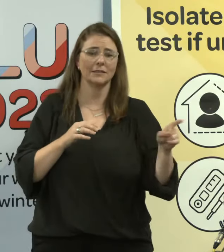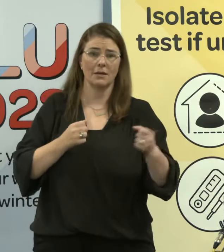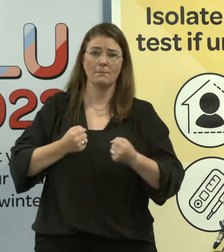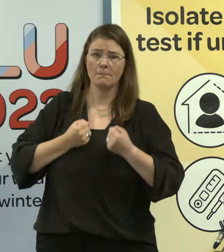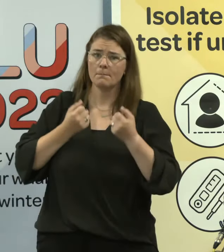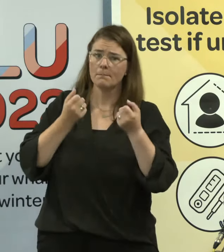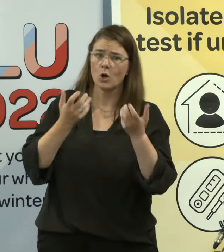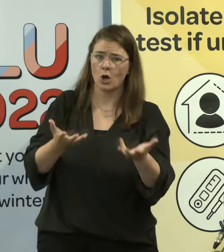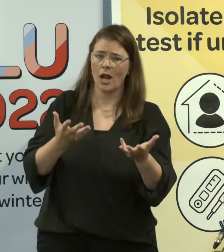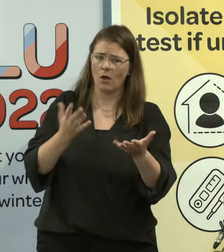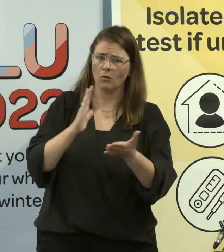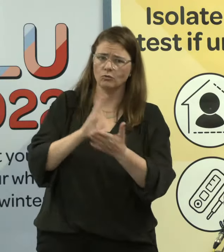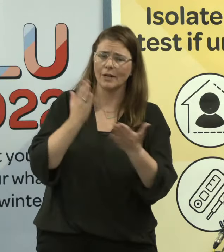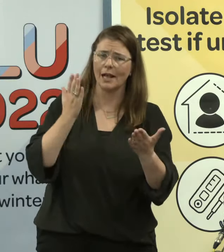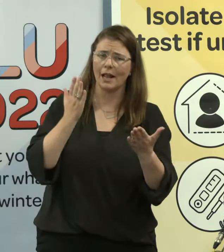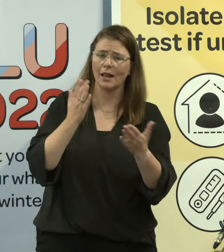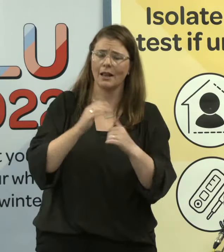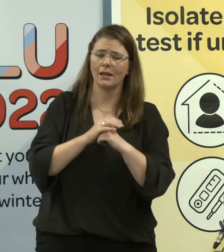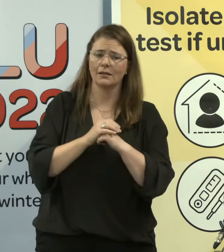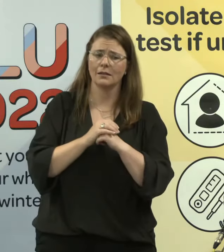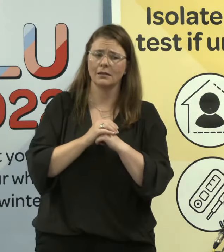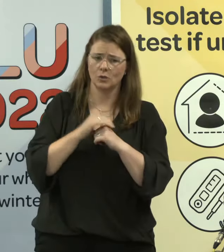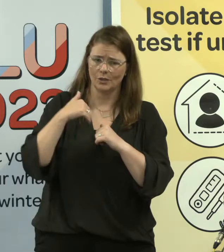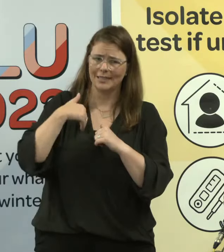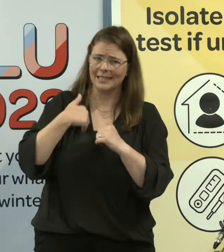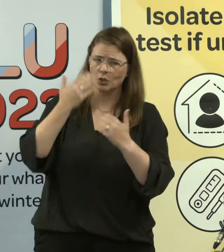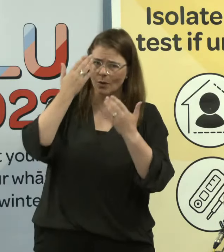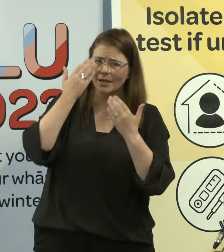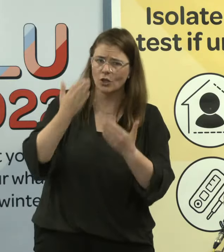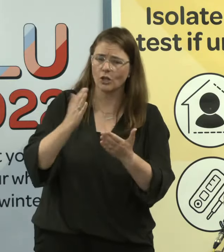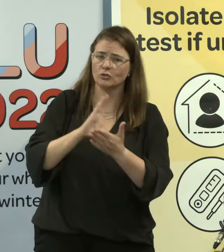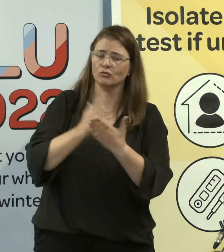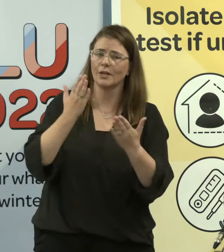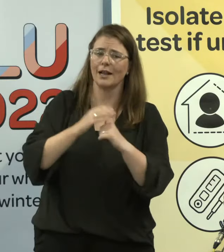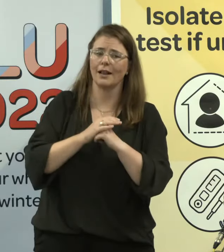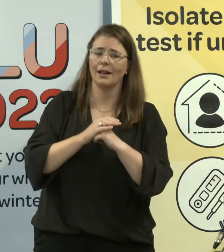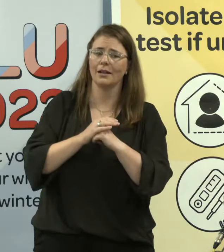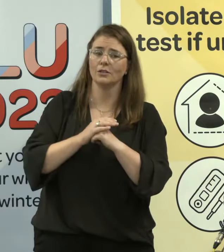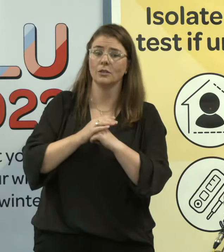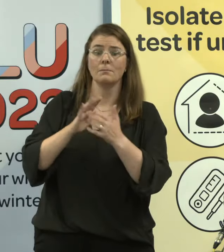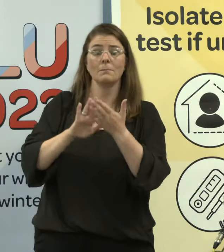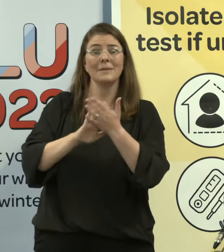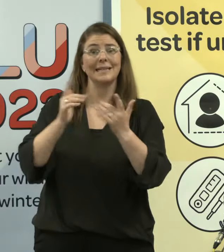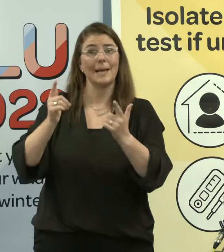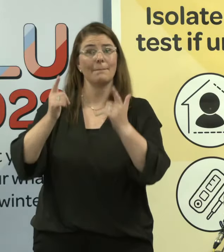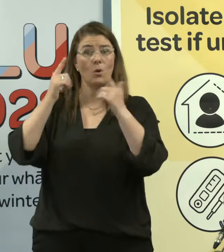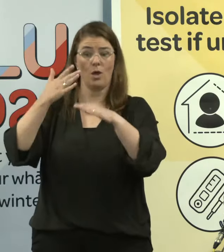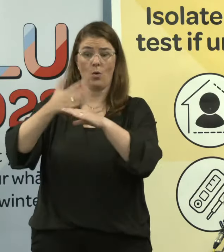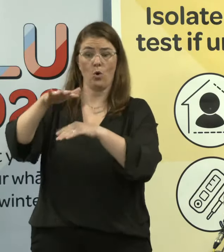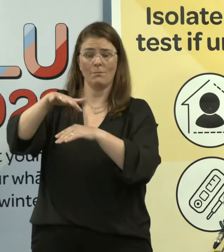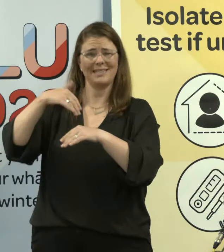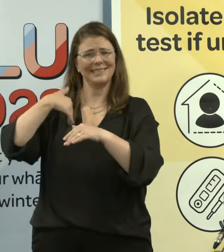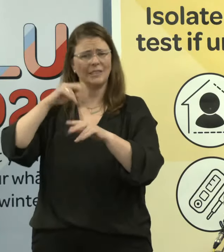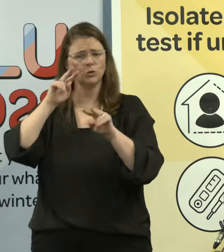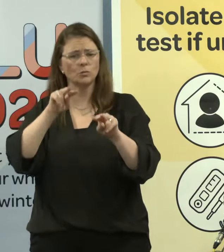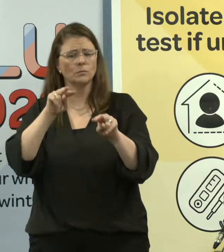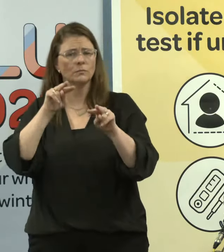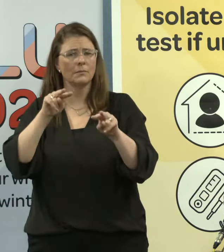taumaha ana tau ka wera pea, engari kare e taea na te mea karekau kei a koe nga rauemi